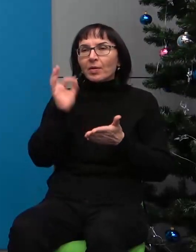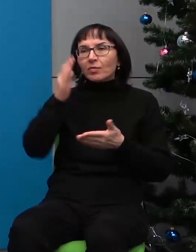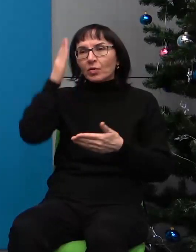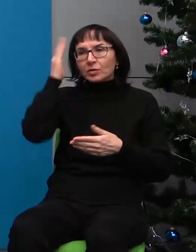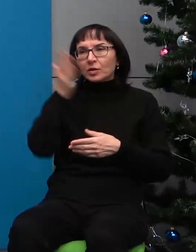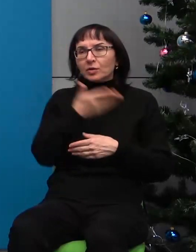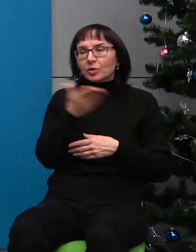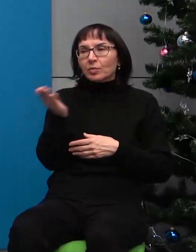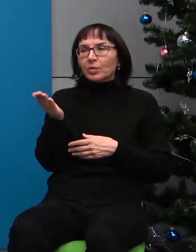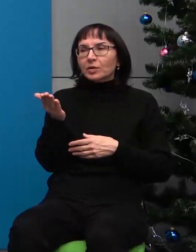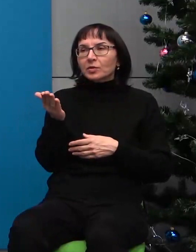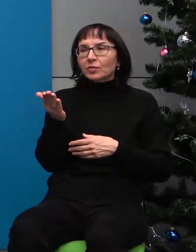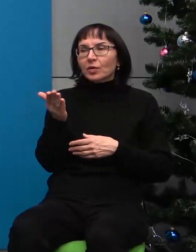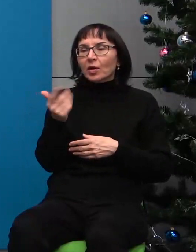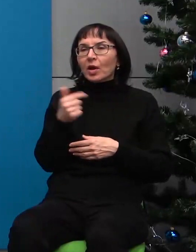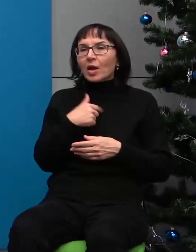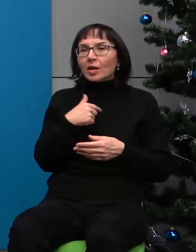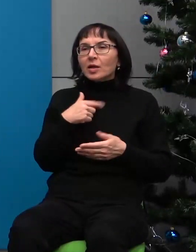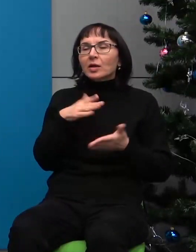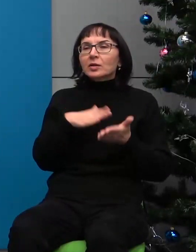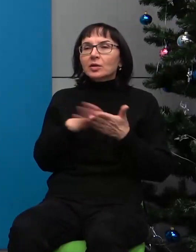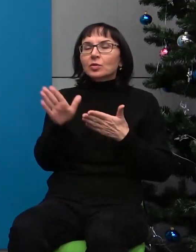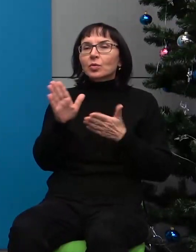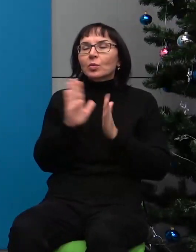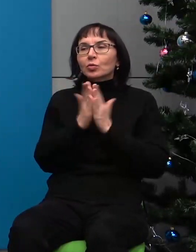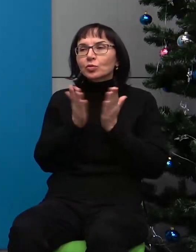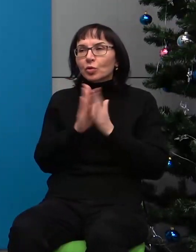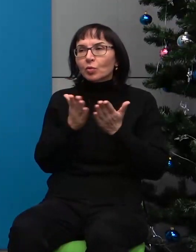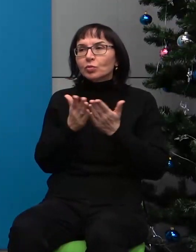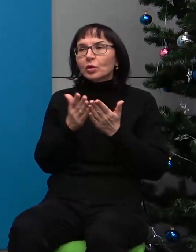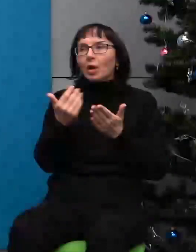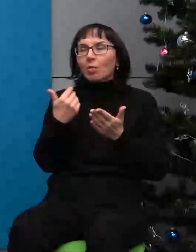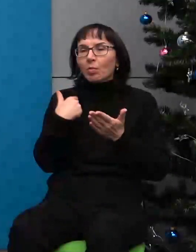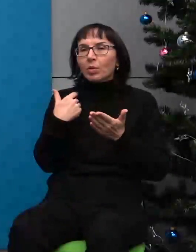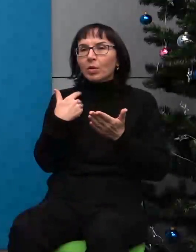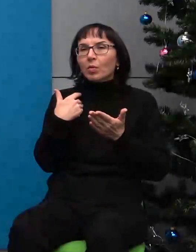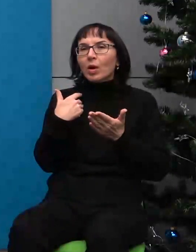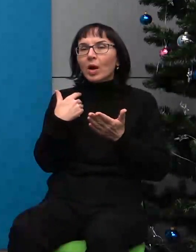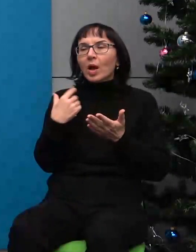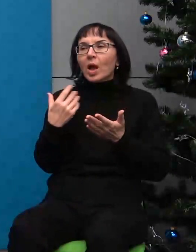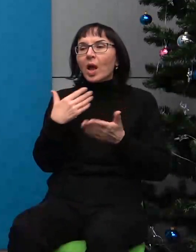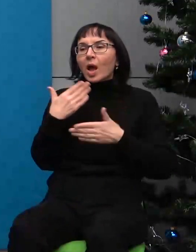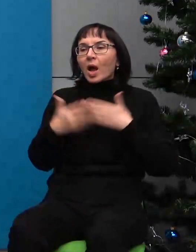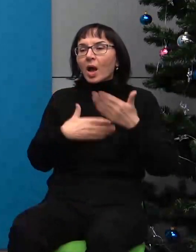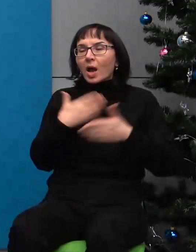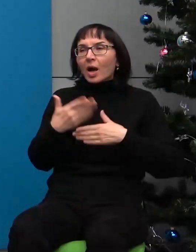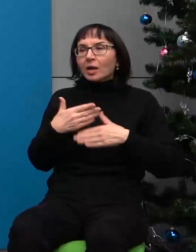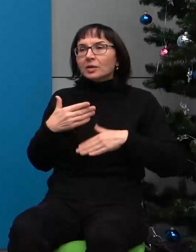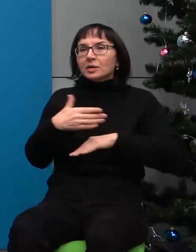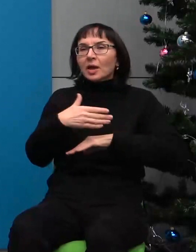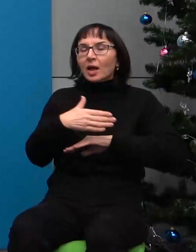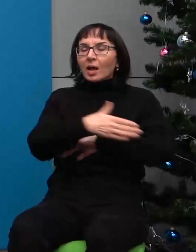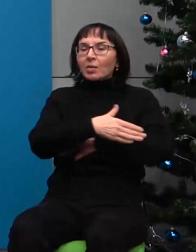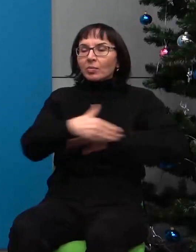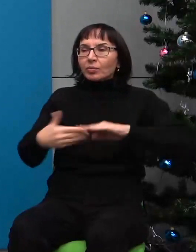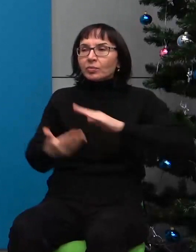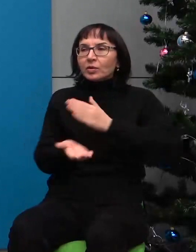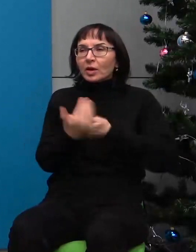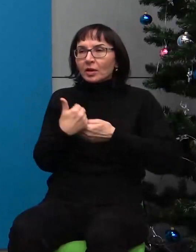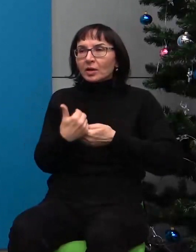książką, której nie dokończyłem i która się toczyła na kresach. Poznałem takie miasta jak Stryj, Truskawiec, Drohobycz, Borysław